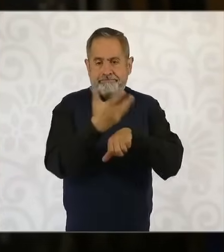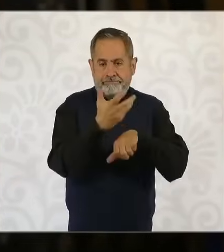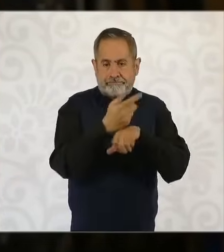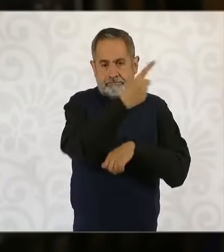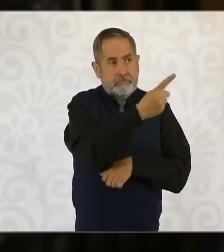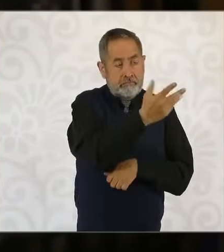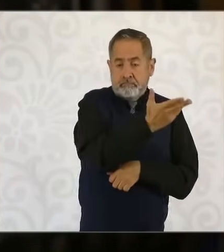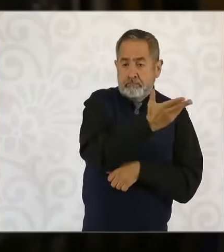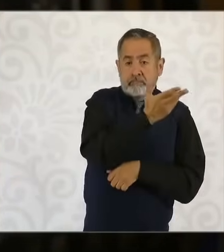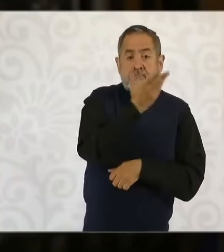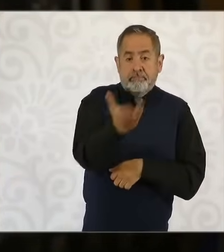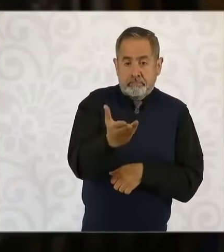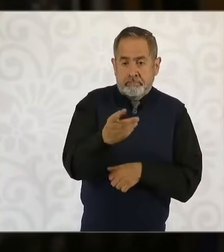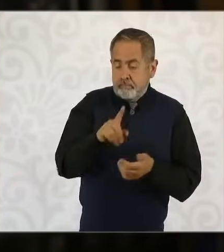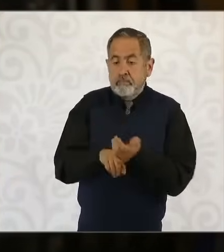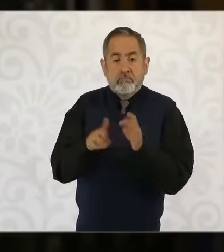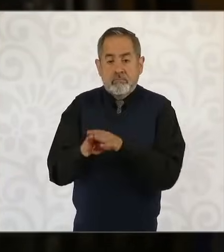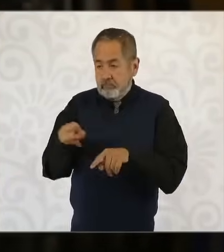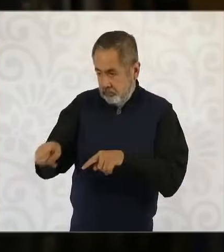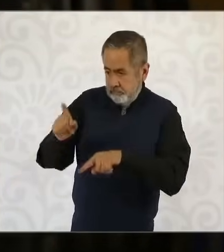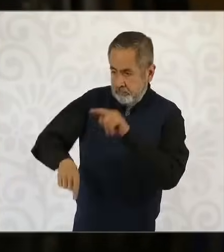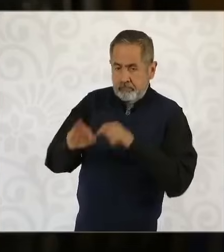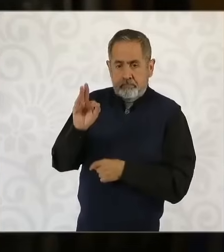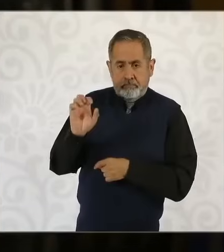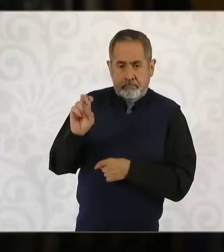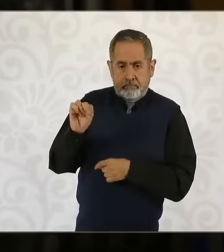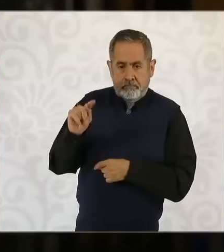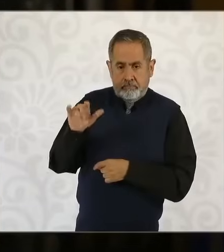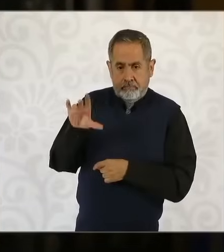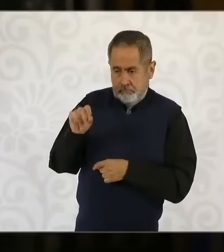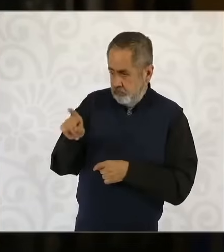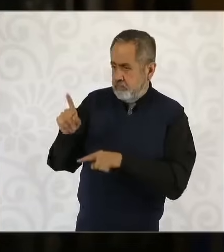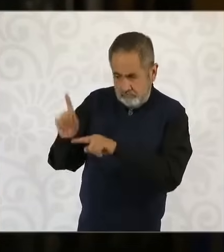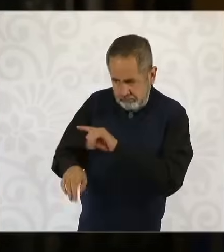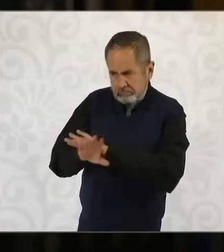su gobierno que combata el fentanilo y que no deje llegar más migrantes a la frontera norte